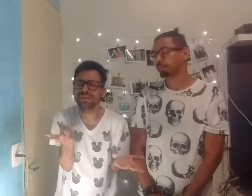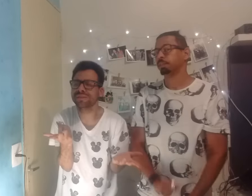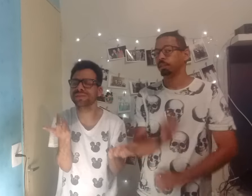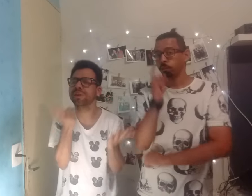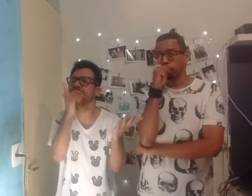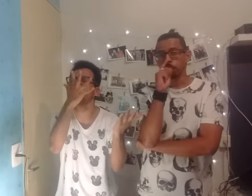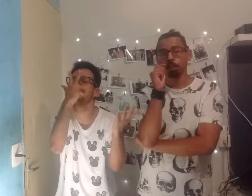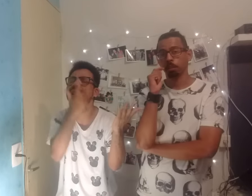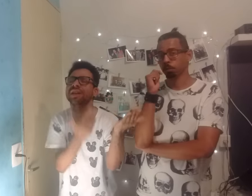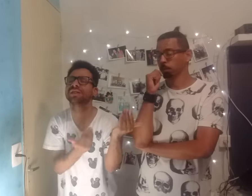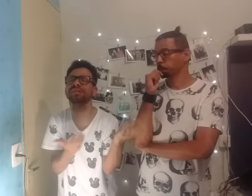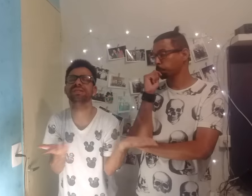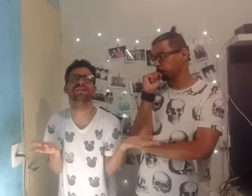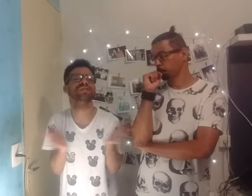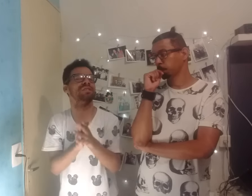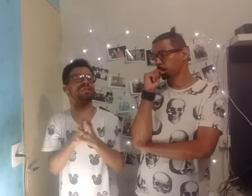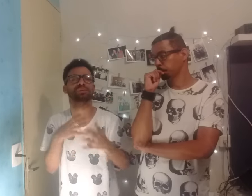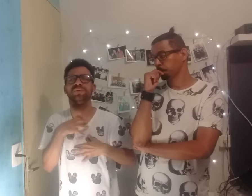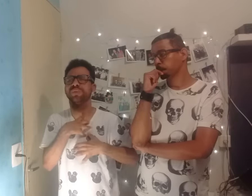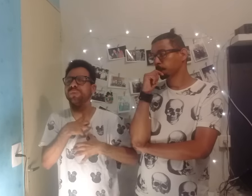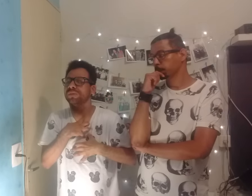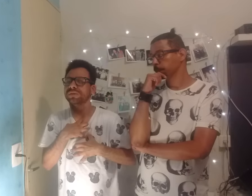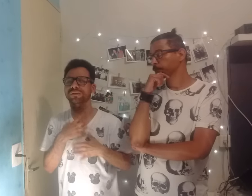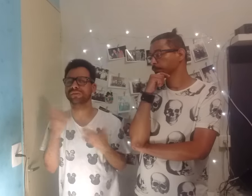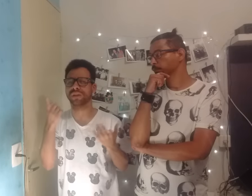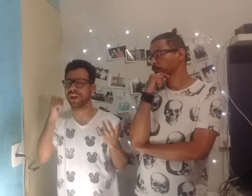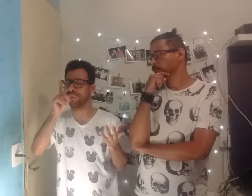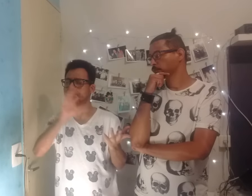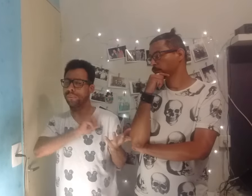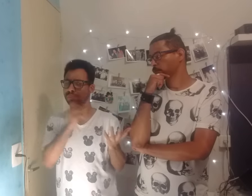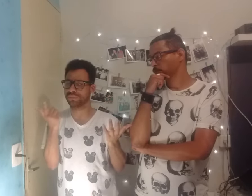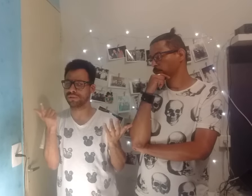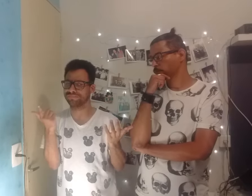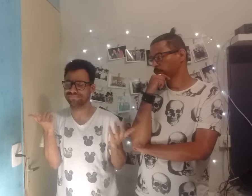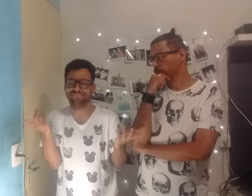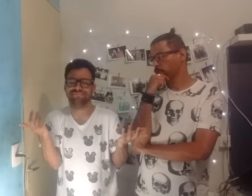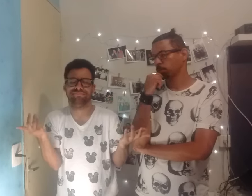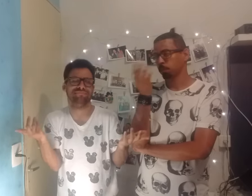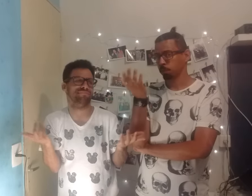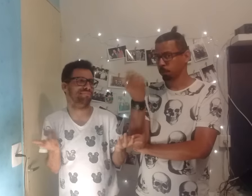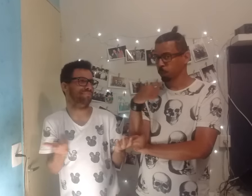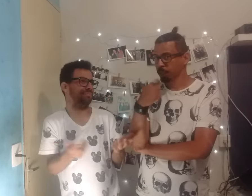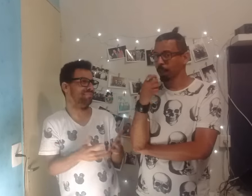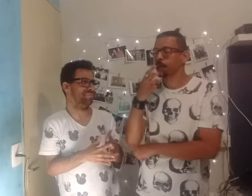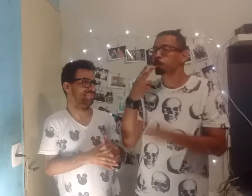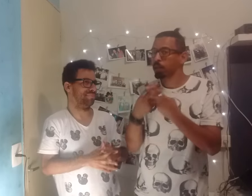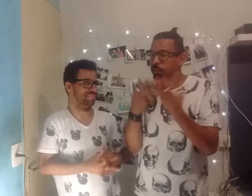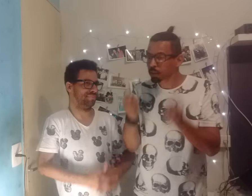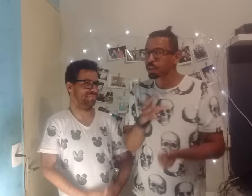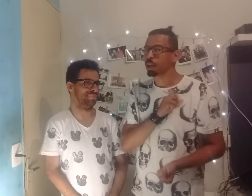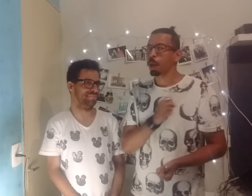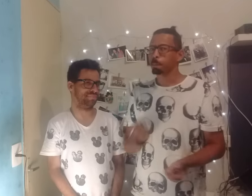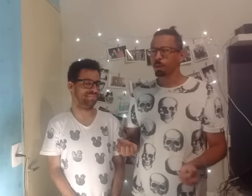é bonito jovem ! dor!!! não é amor! precisa paciência é amor!